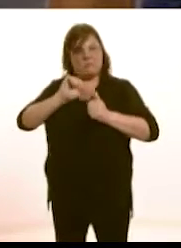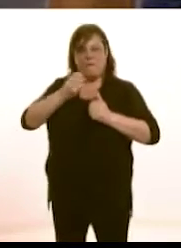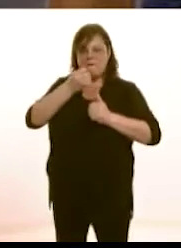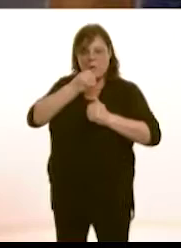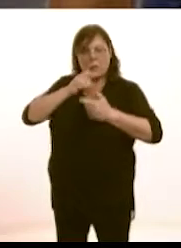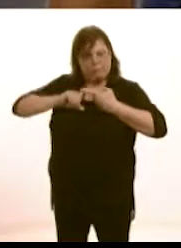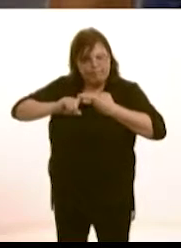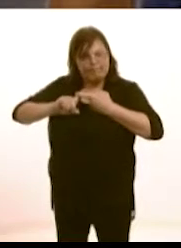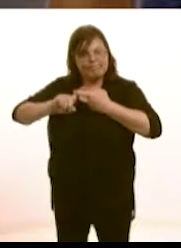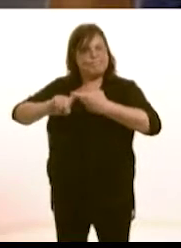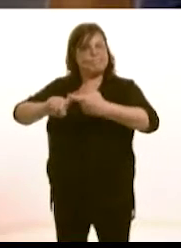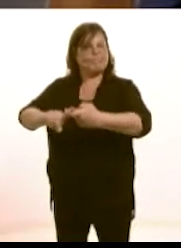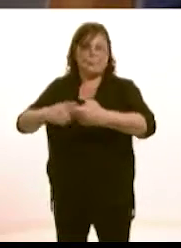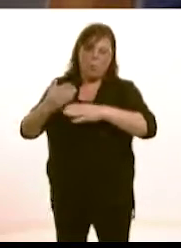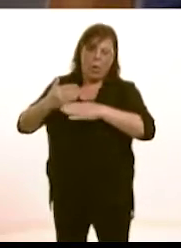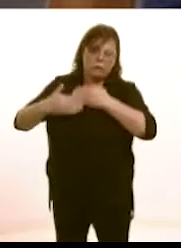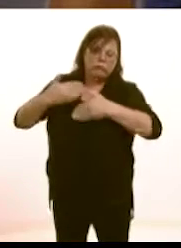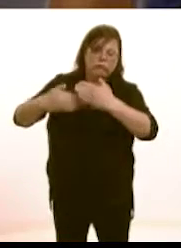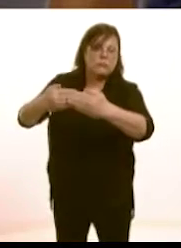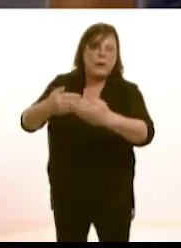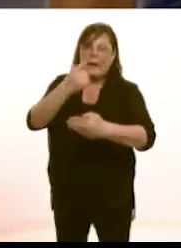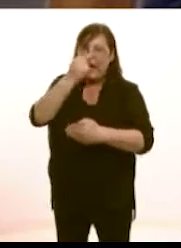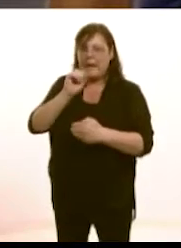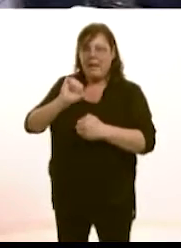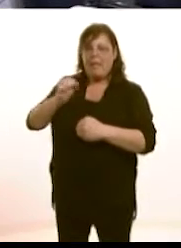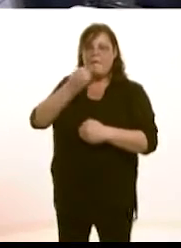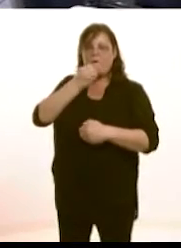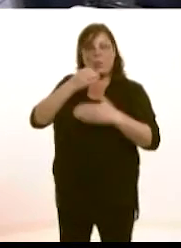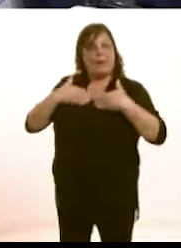Mae hynnyín hollbwysig. Mae yna gyfle i ailystyried piler 1 a philer 2, wrth gwrs.